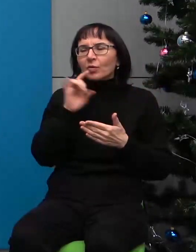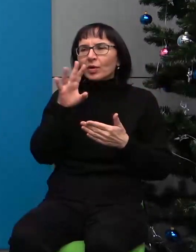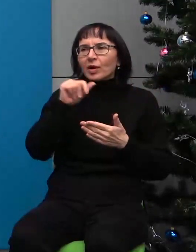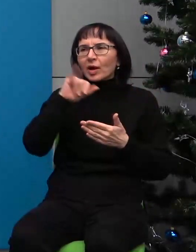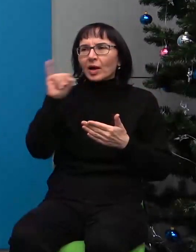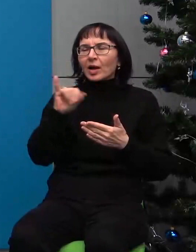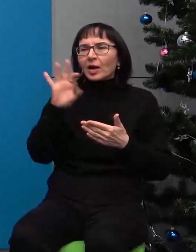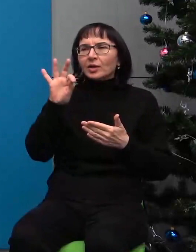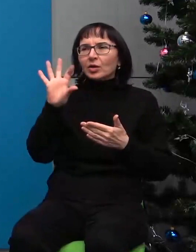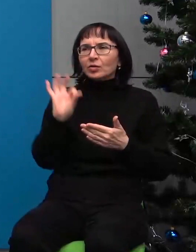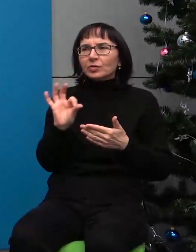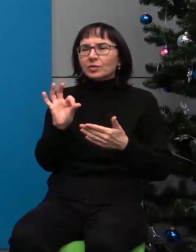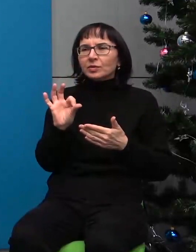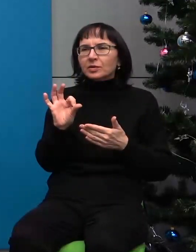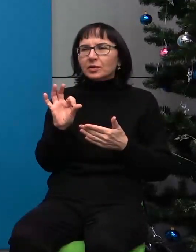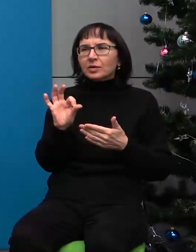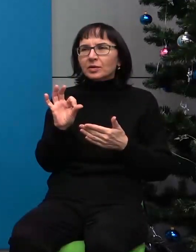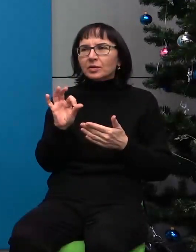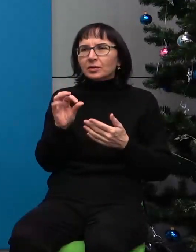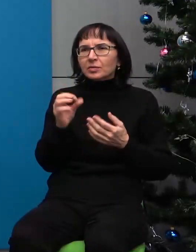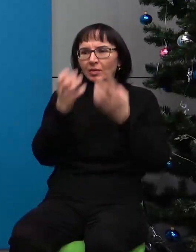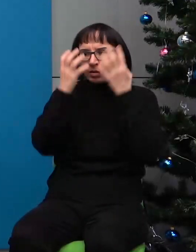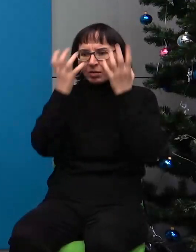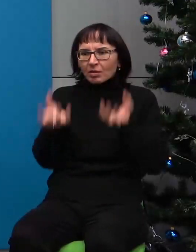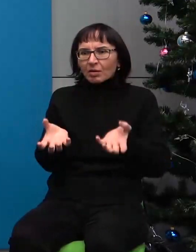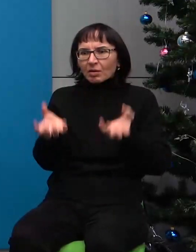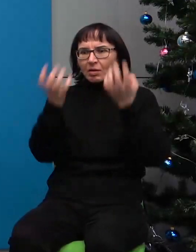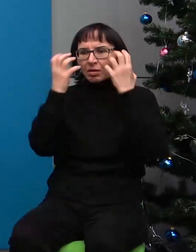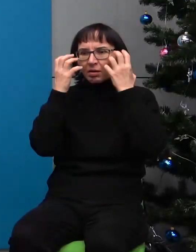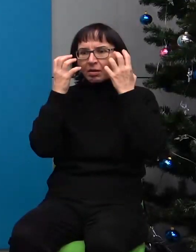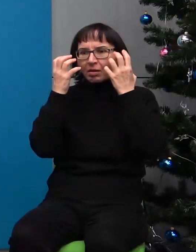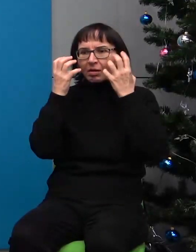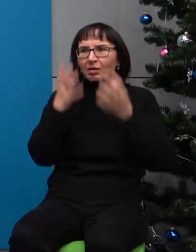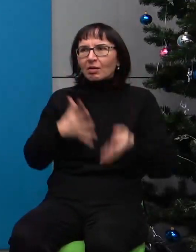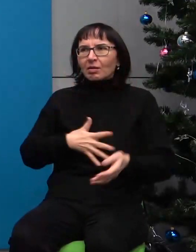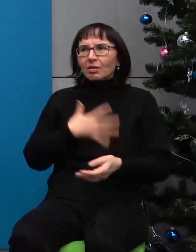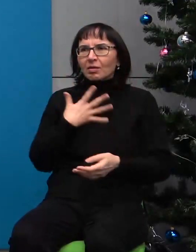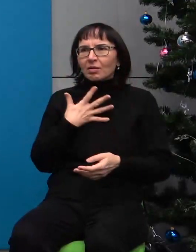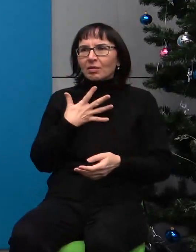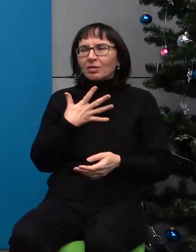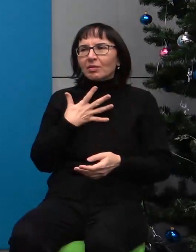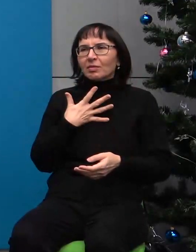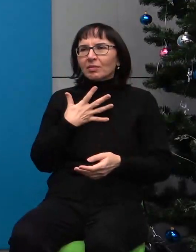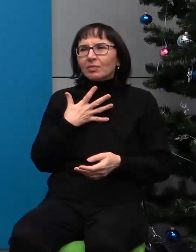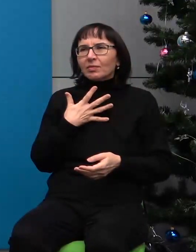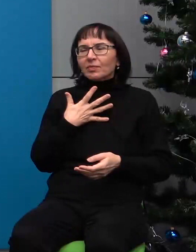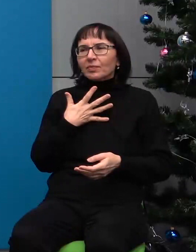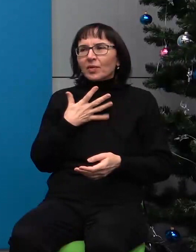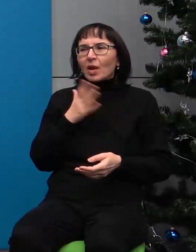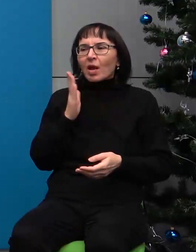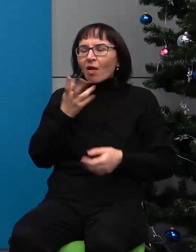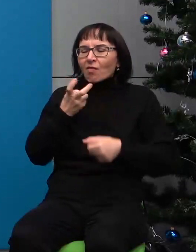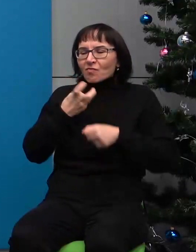no po prostu gały z orbit wyszły. Po czym mnie wyrzucili ze studiów trzy razy.